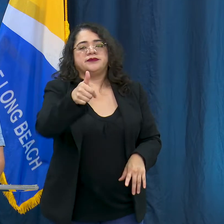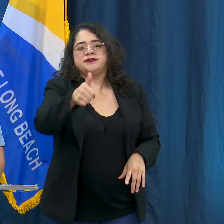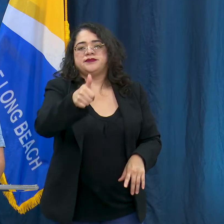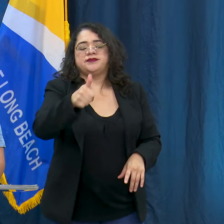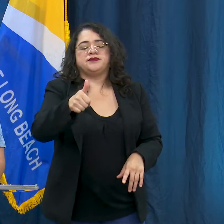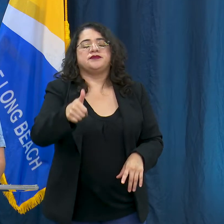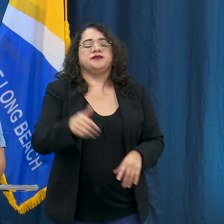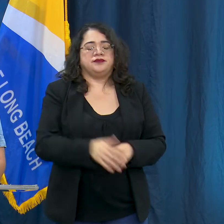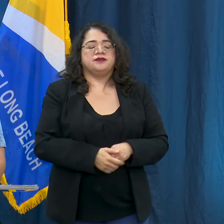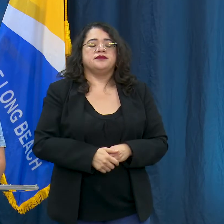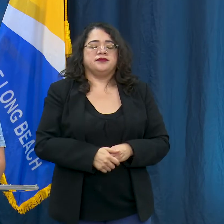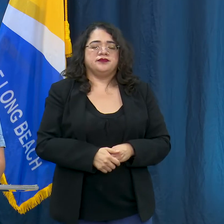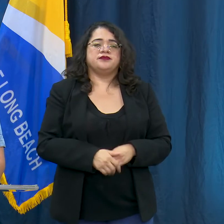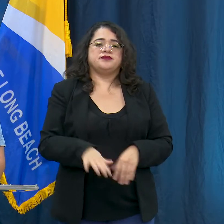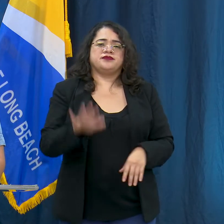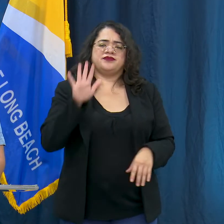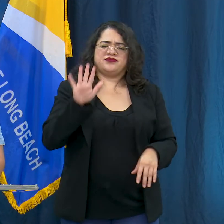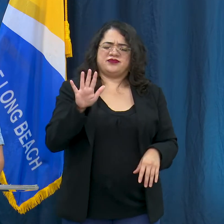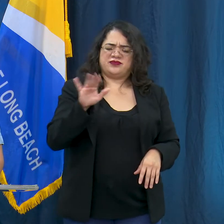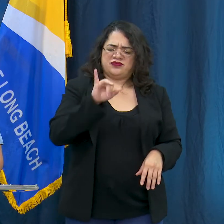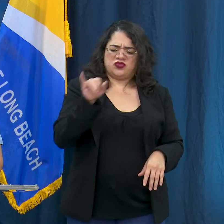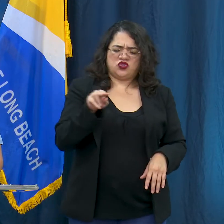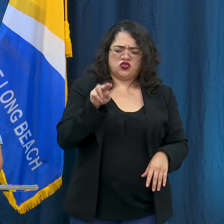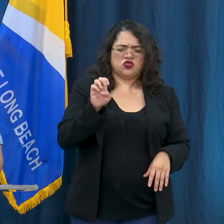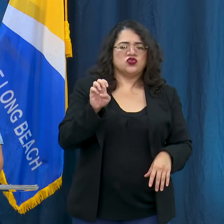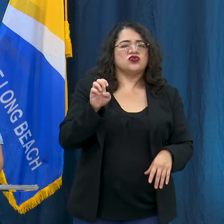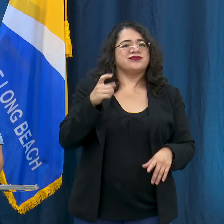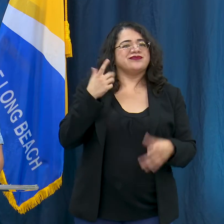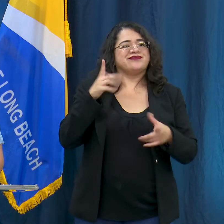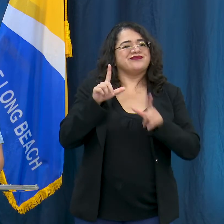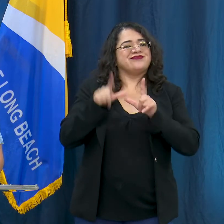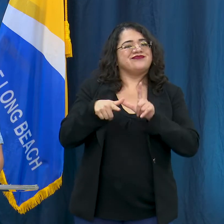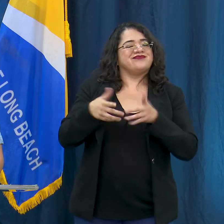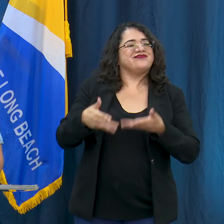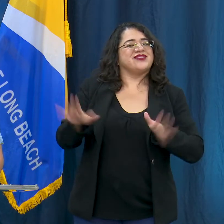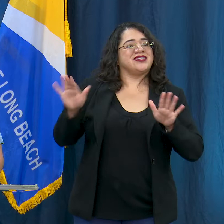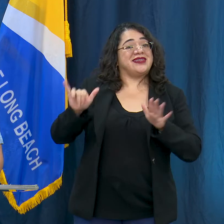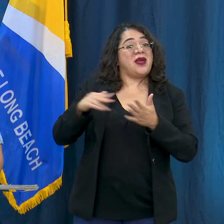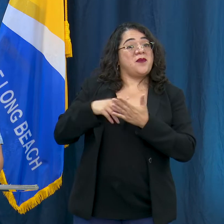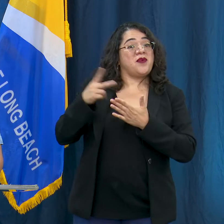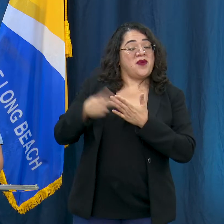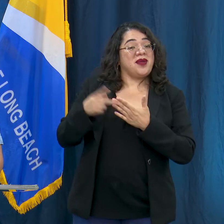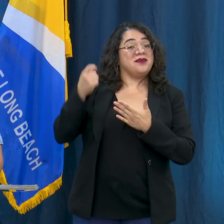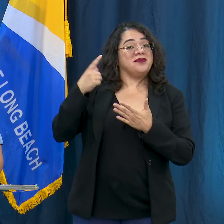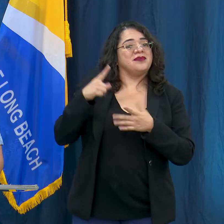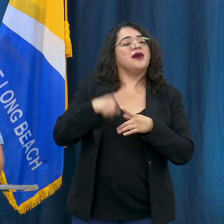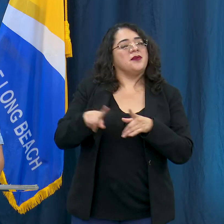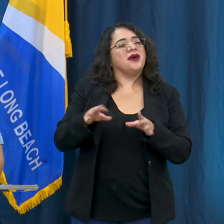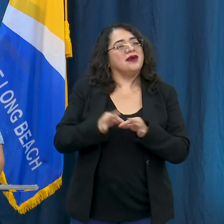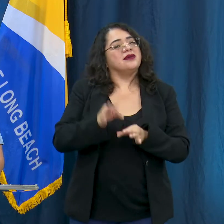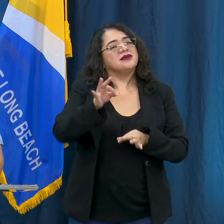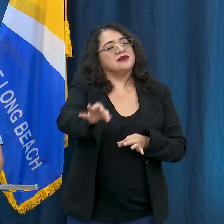semana pasada el Cinco de Junio pero este programa hora vamos extender hasta